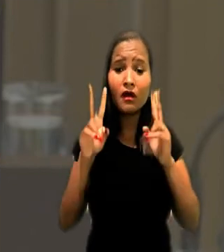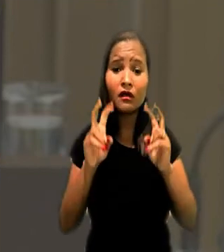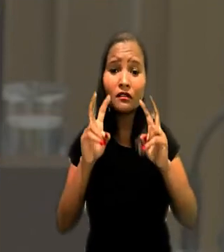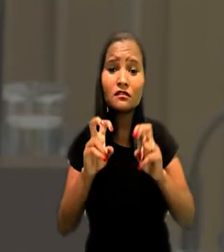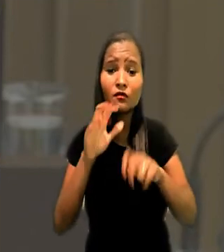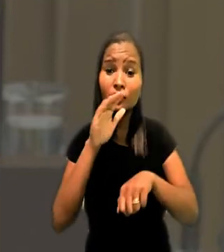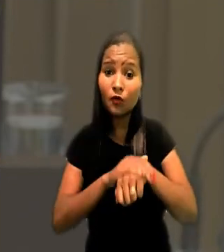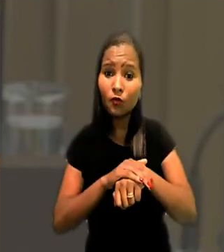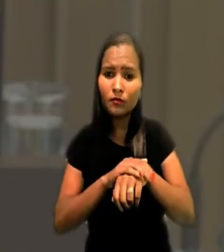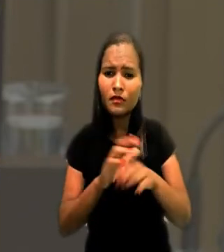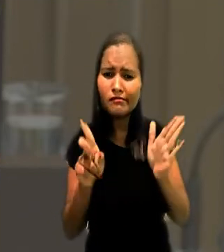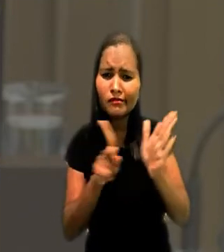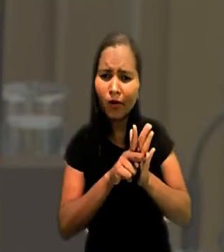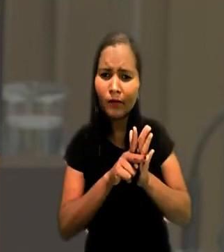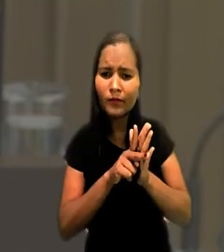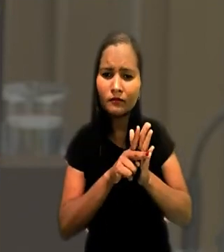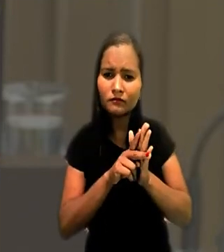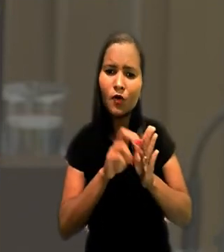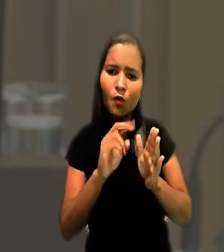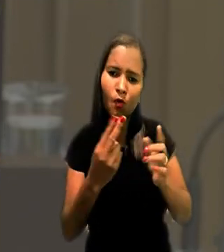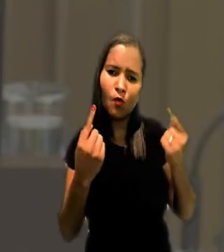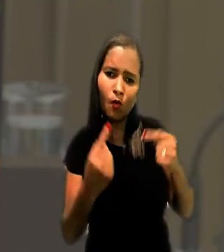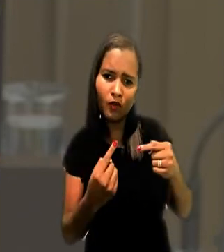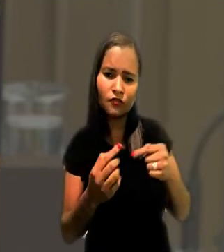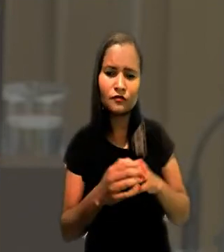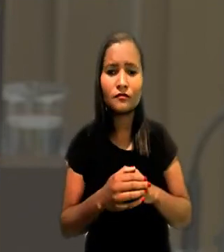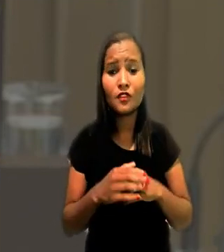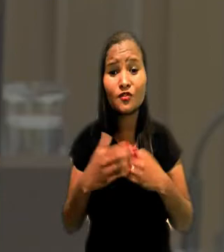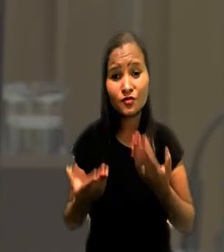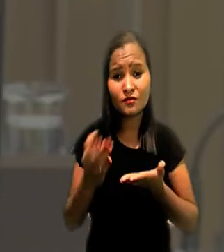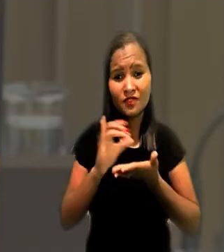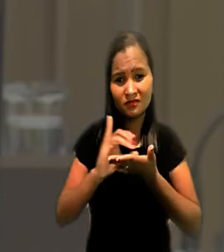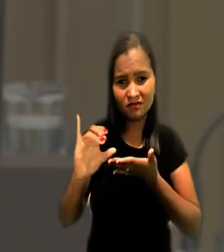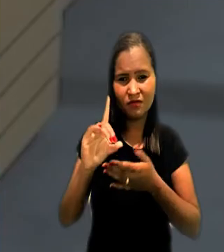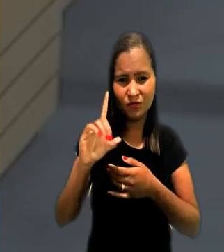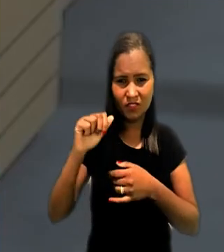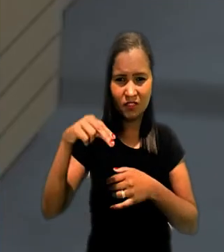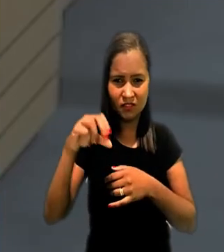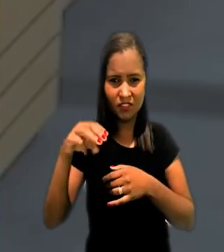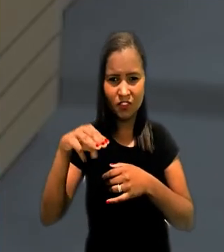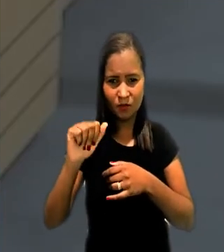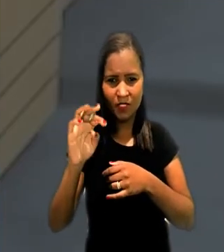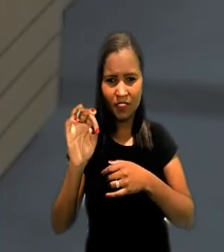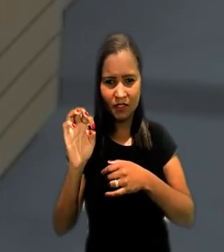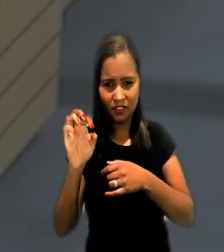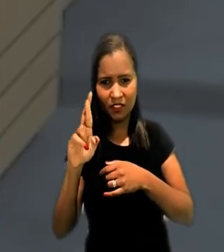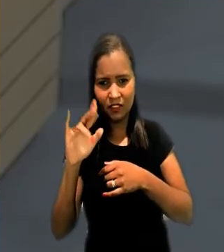culpa exclusiva ou concorrente. Sobre a indenização por dano material, o ministro observou que o valor